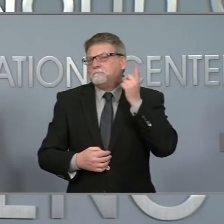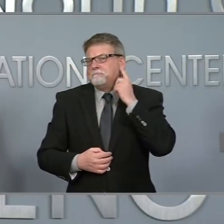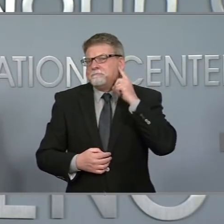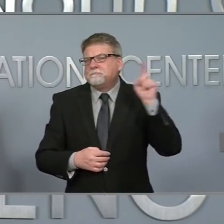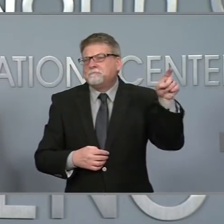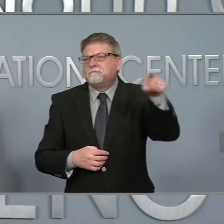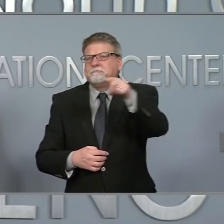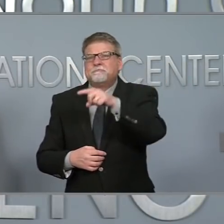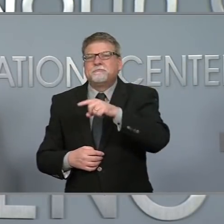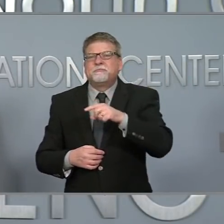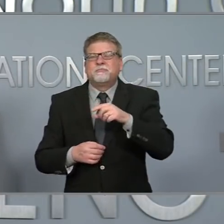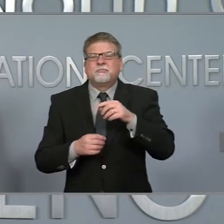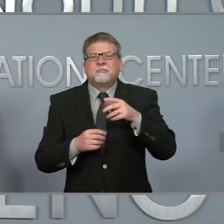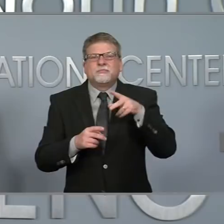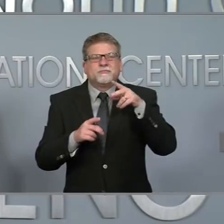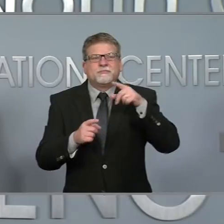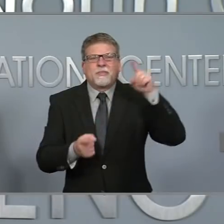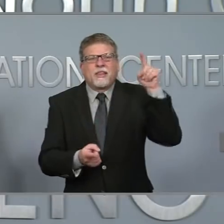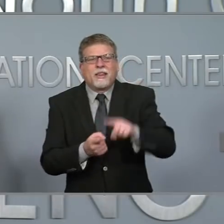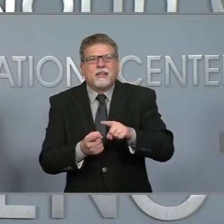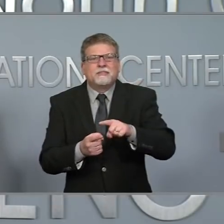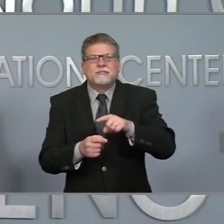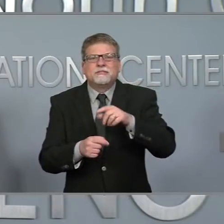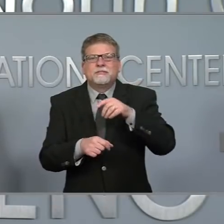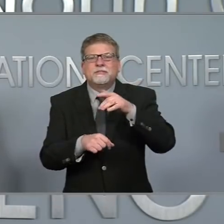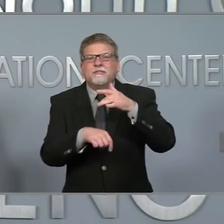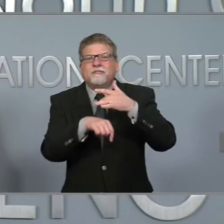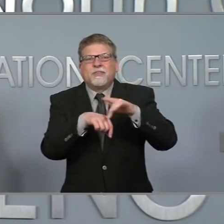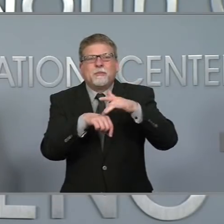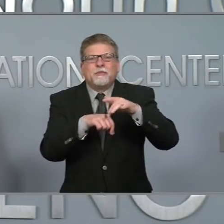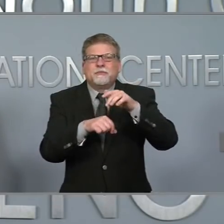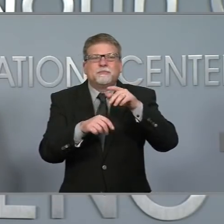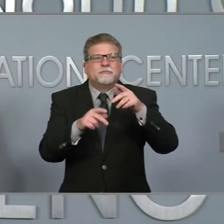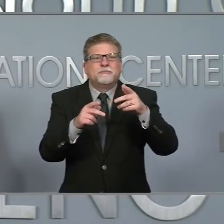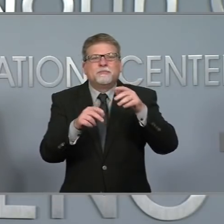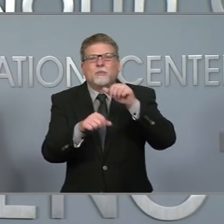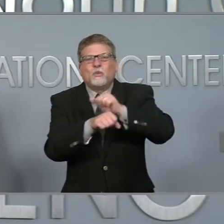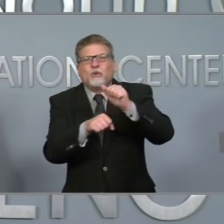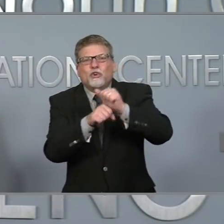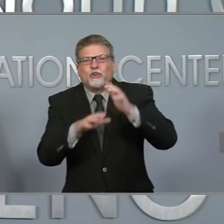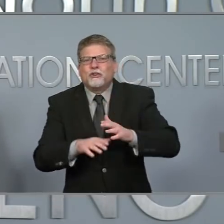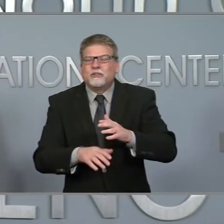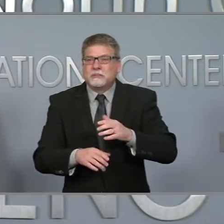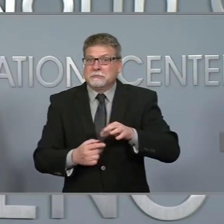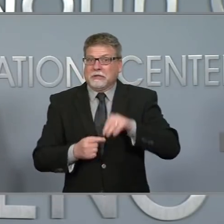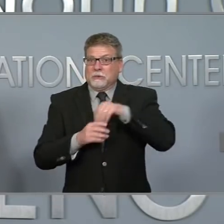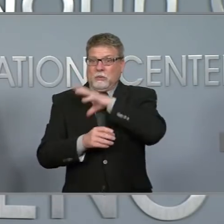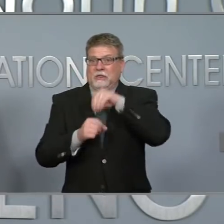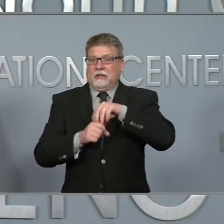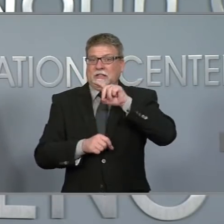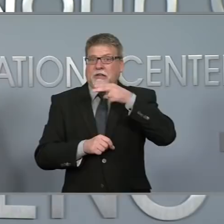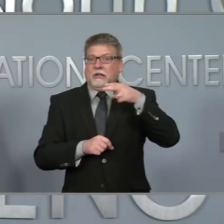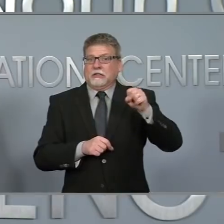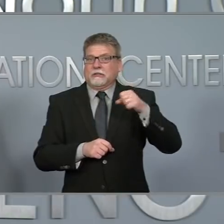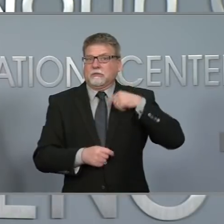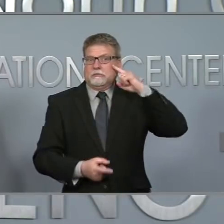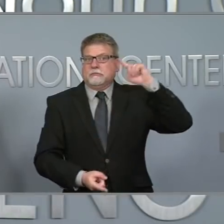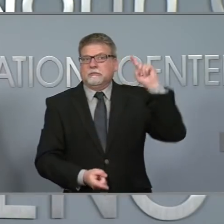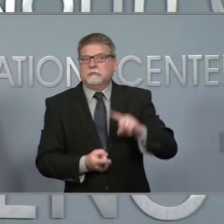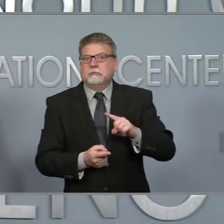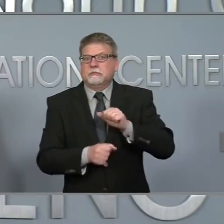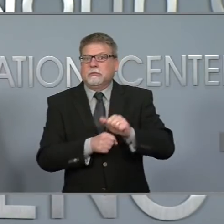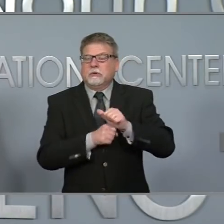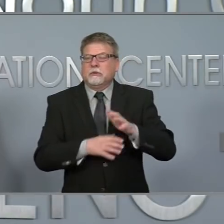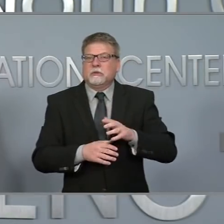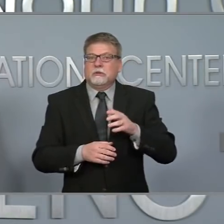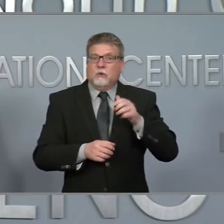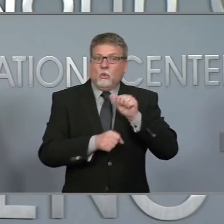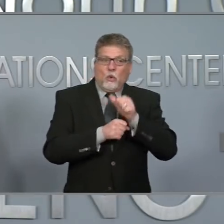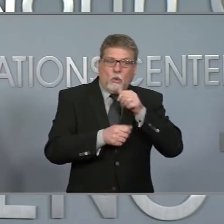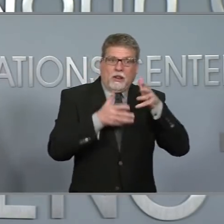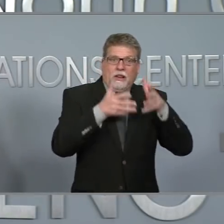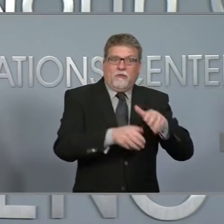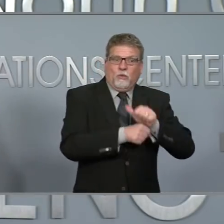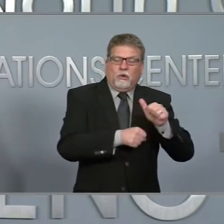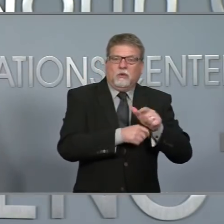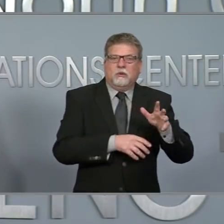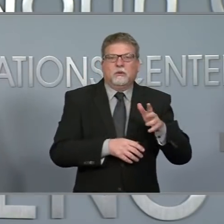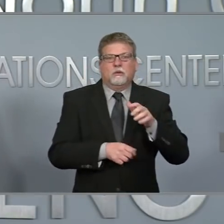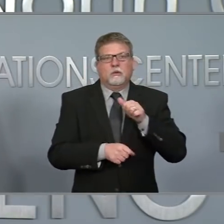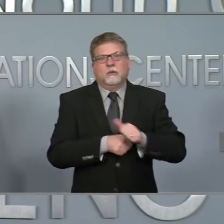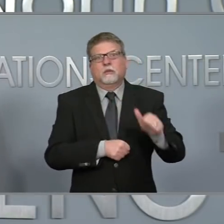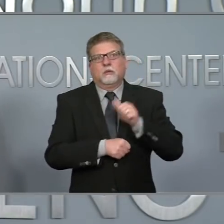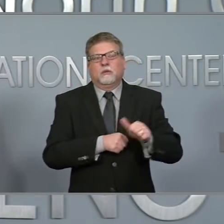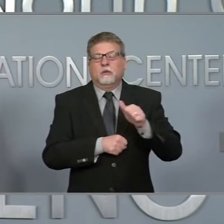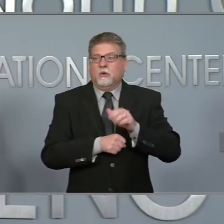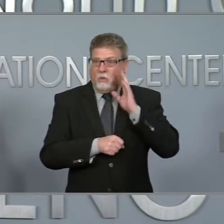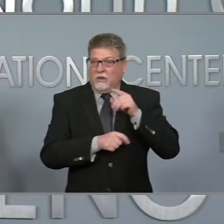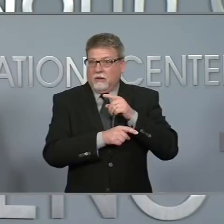reportera, y sobre otro tópico.